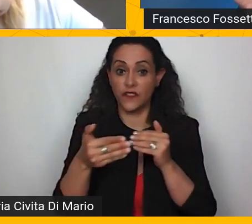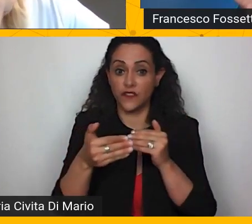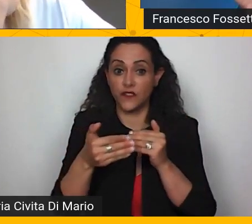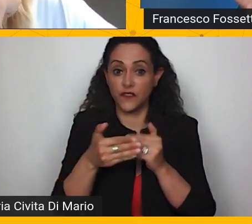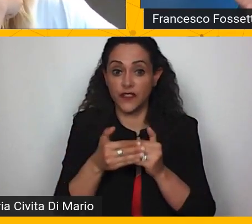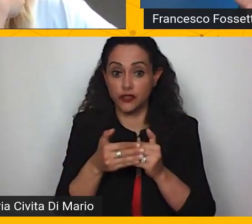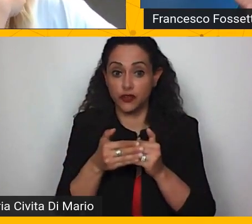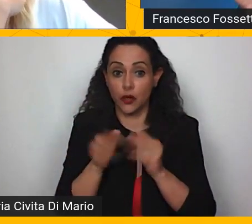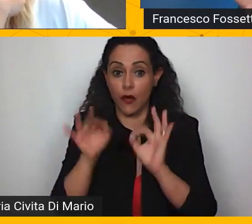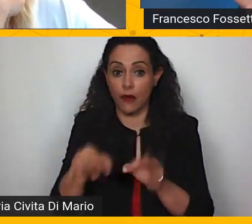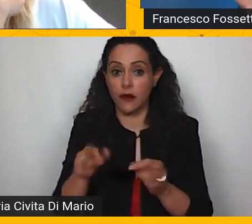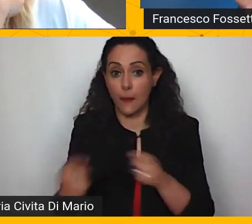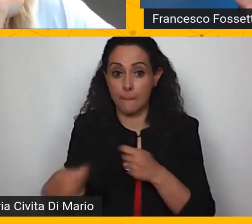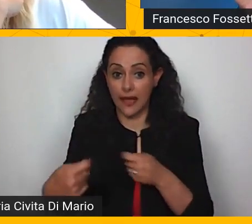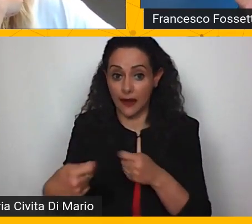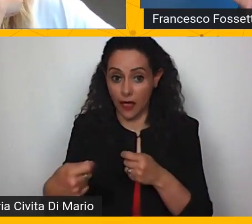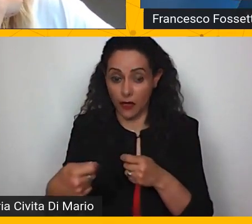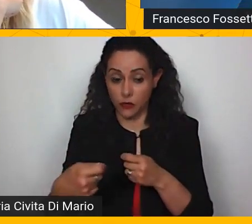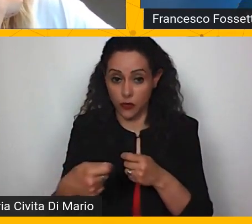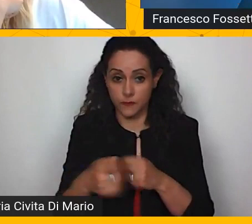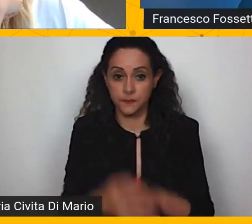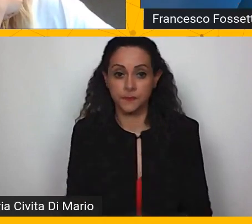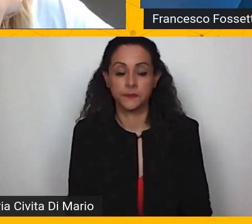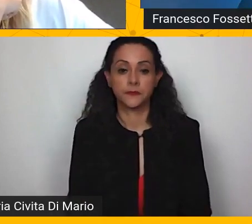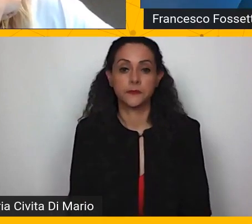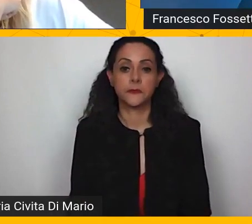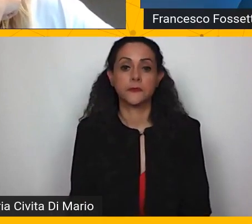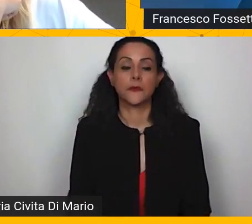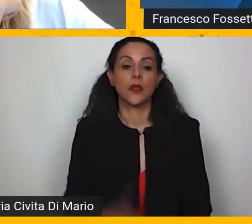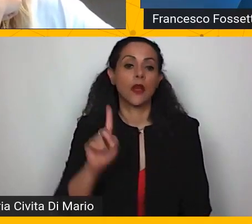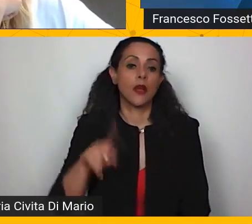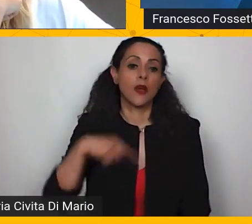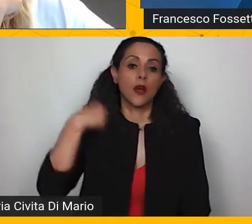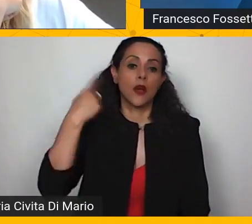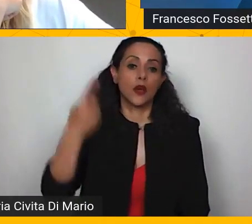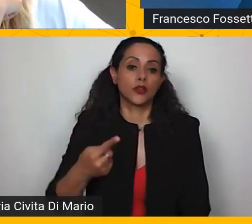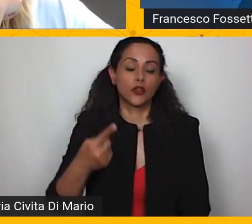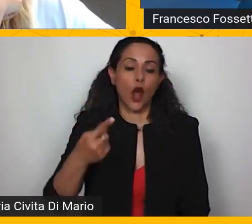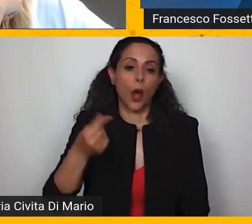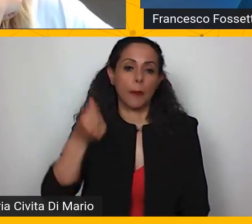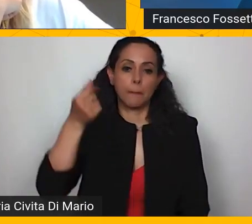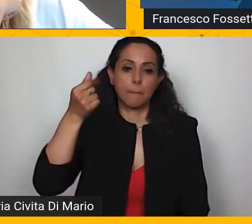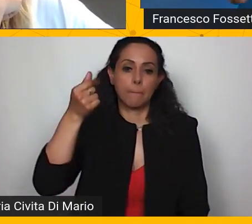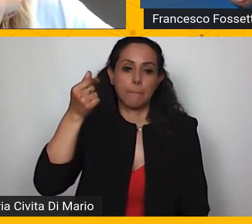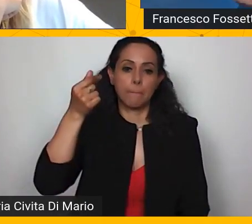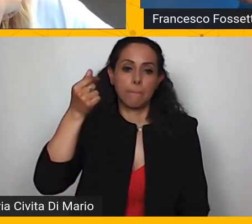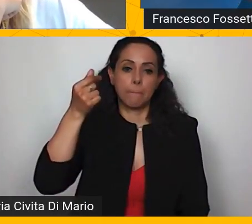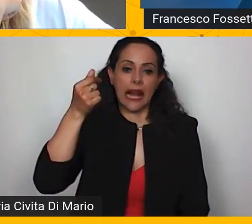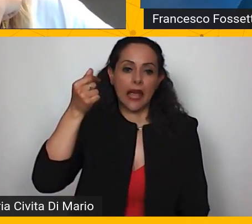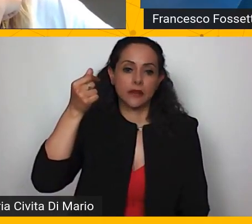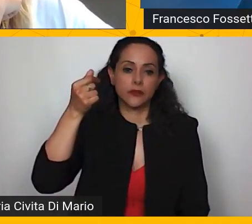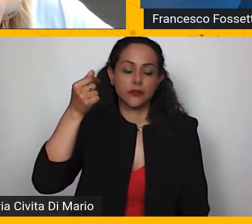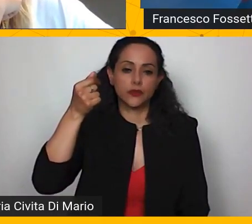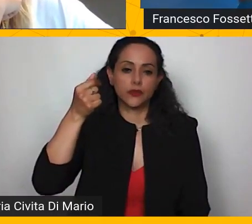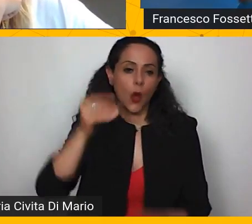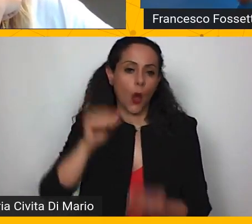quindi quando arrivano sul mercato ehm e poi diciamo che, insomma, calano di prezzo come